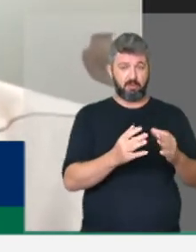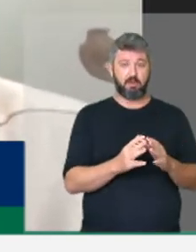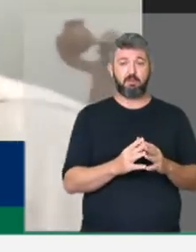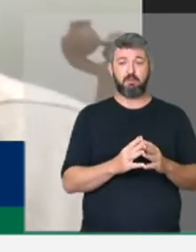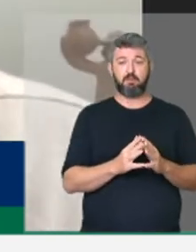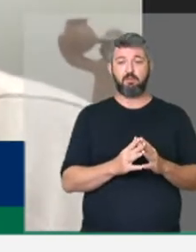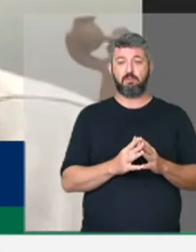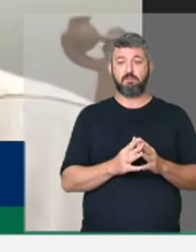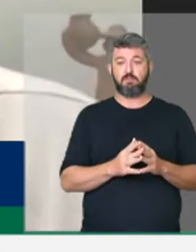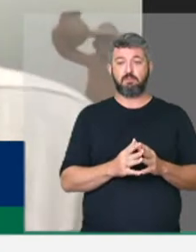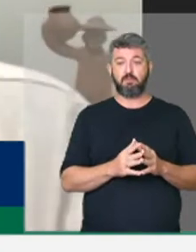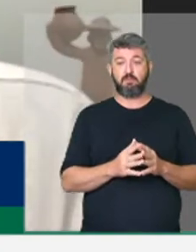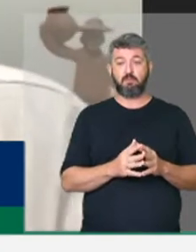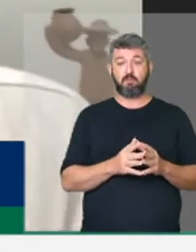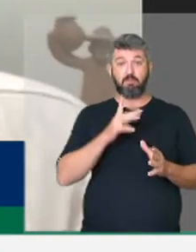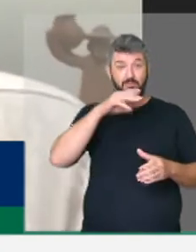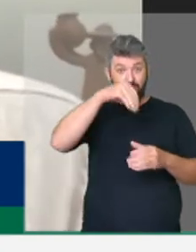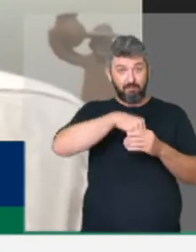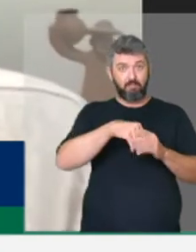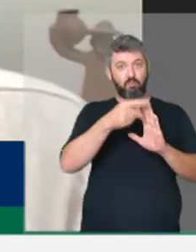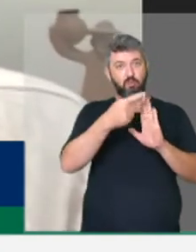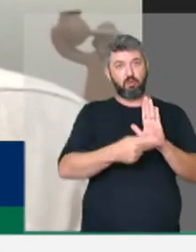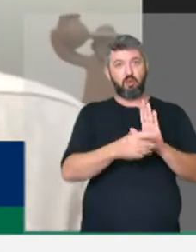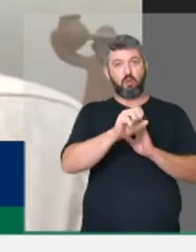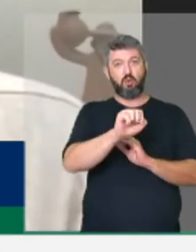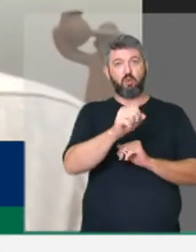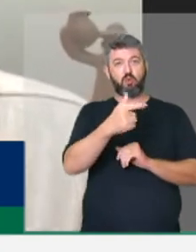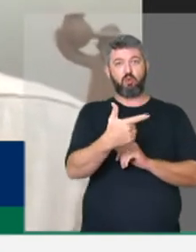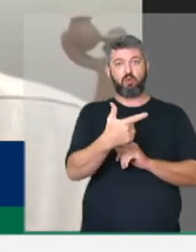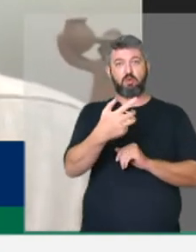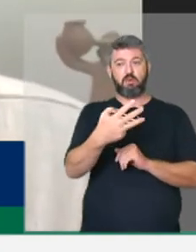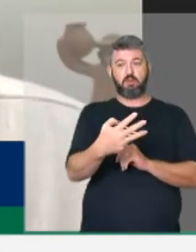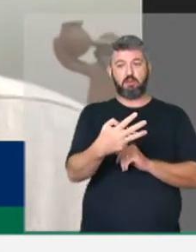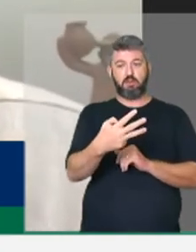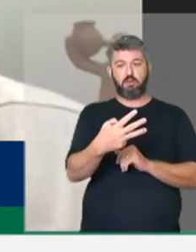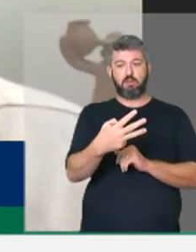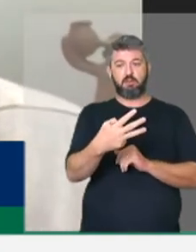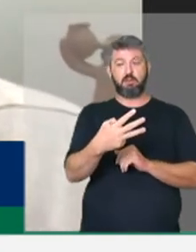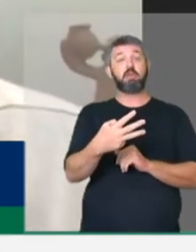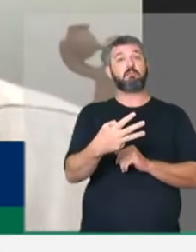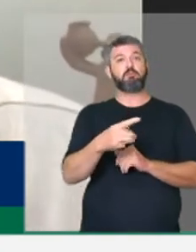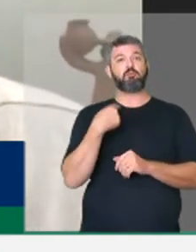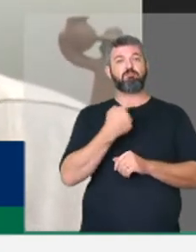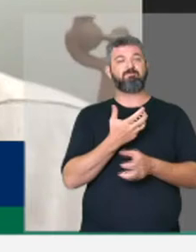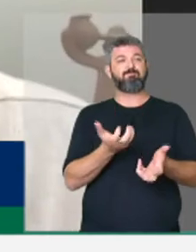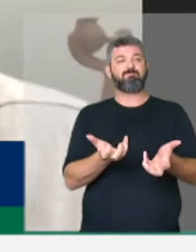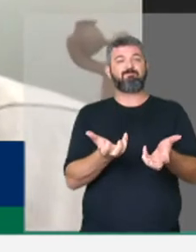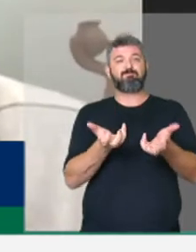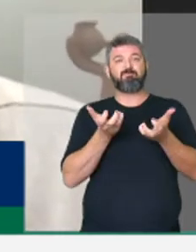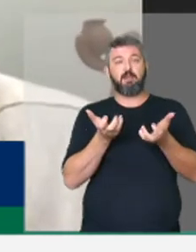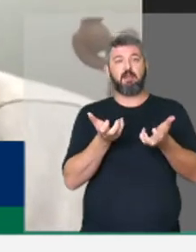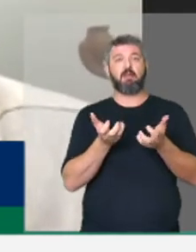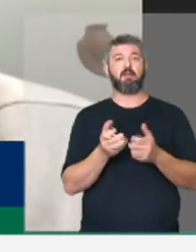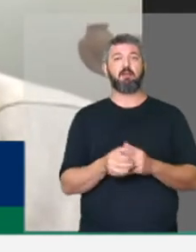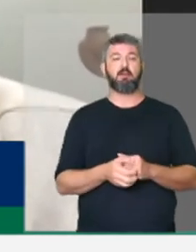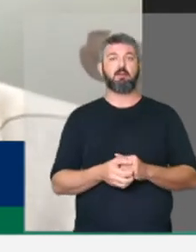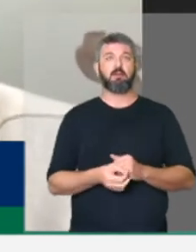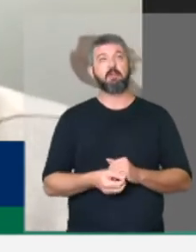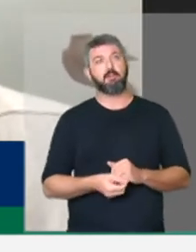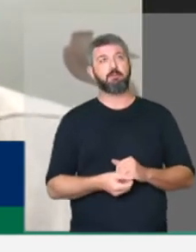FONTANA DA NOSSA PREOCUPAÇÃO COM GRANDES EMPREENDIMENTOS QUE FORAM FINANCIADOS COM